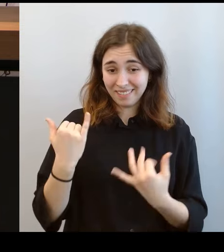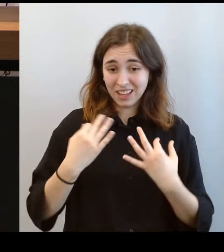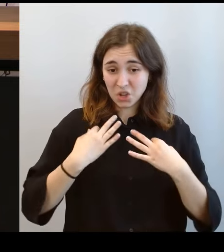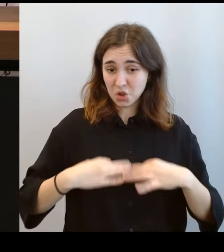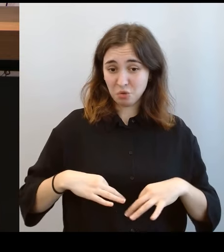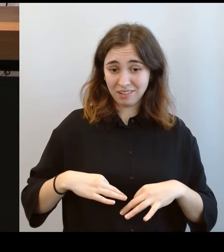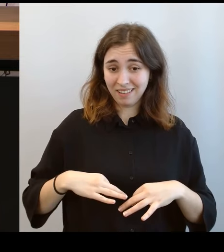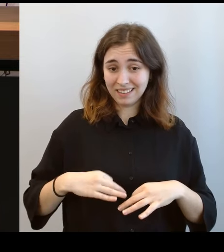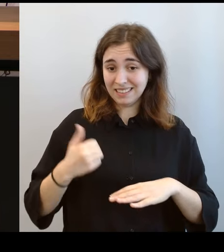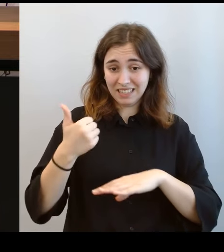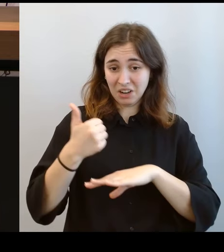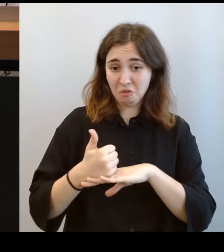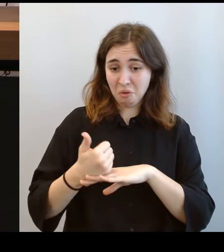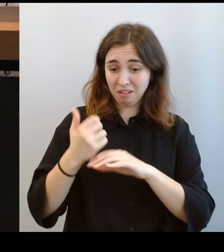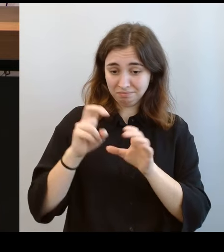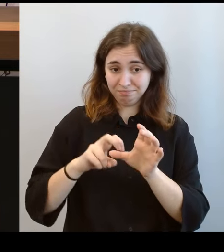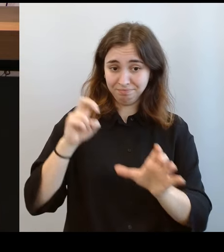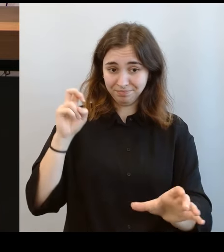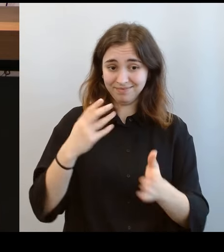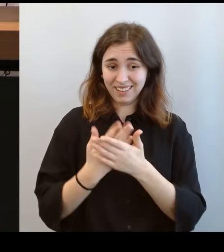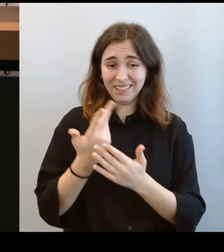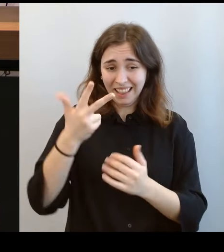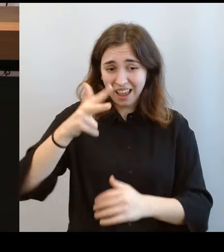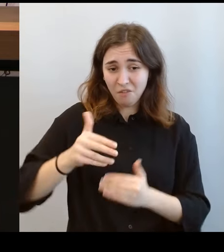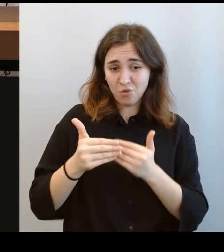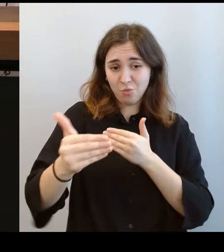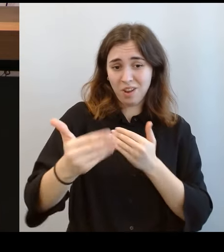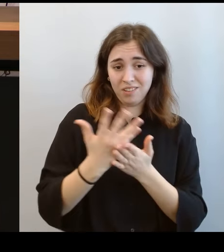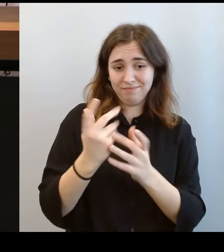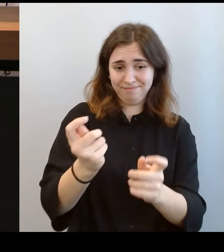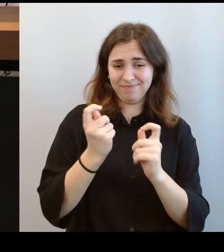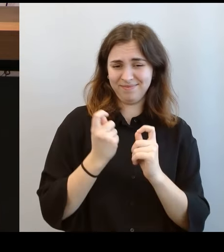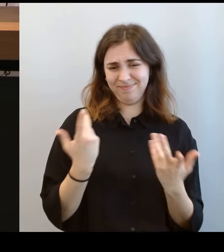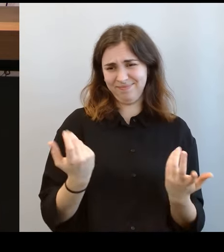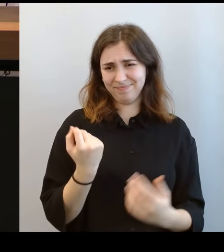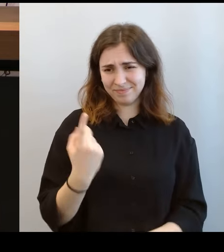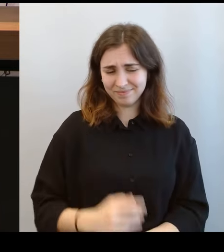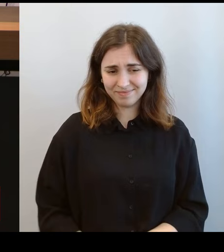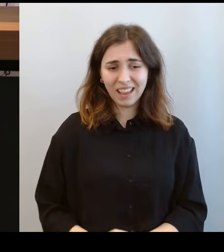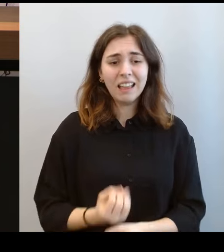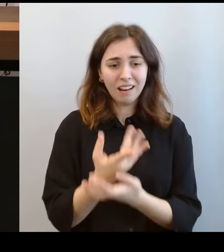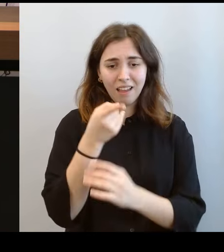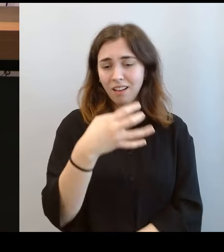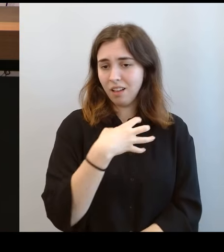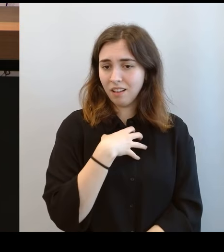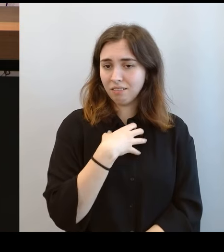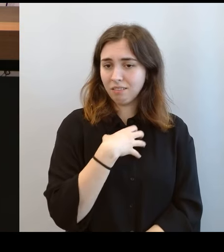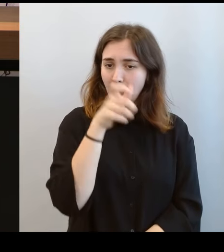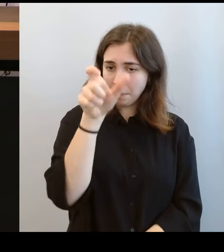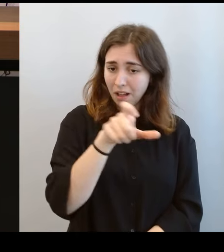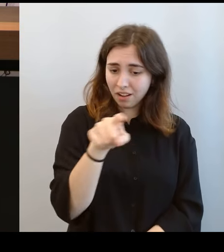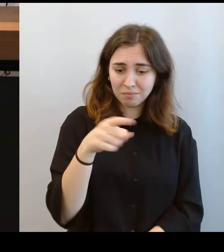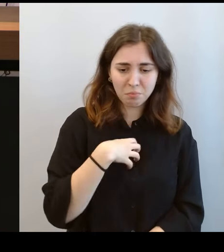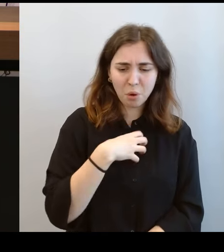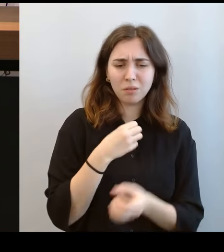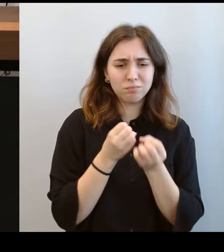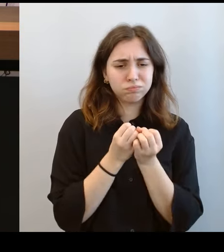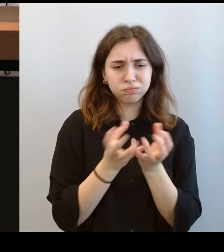Ja, natürlich gibt es viele Probleme im Krankenhaus des Maßregelvollzugs. Überbelegung, fehlende Kapazitäten, Sanierungsstau, wachsende Aggression